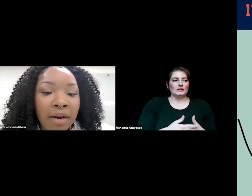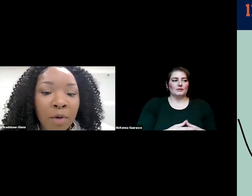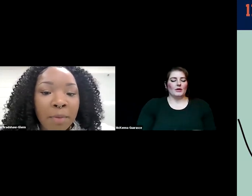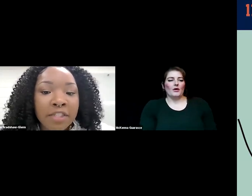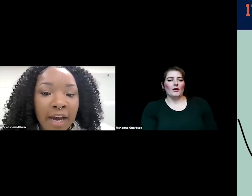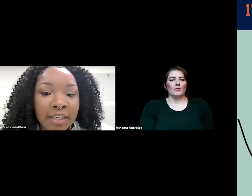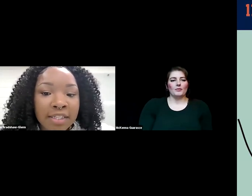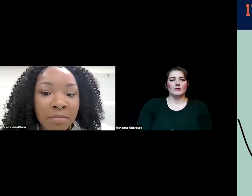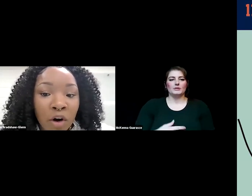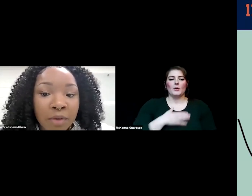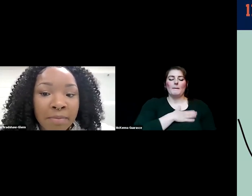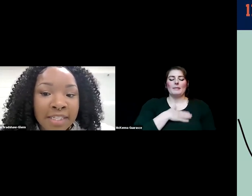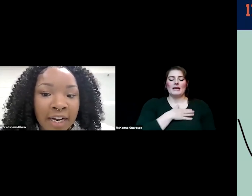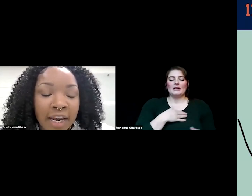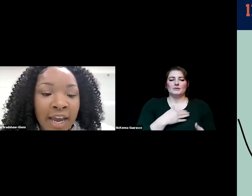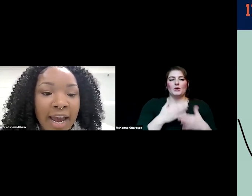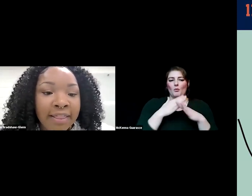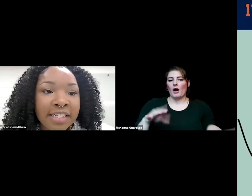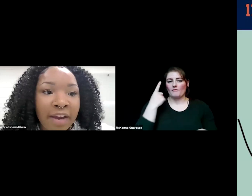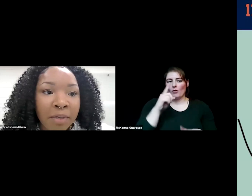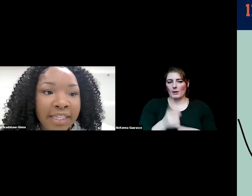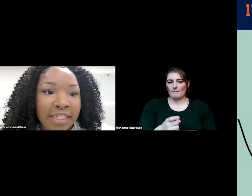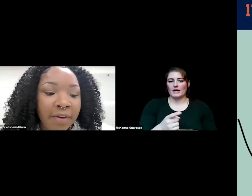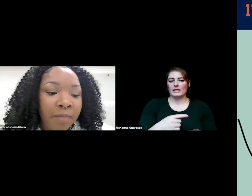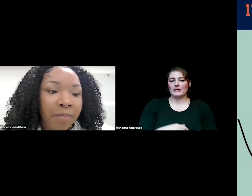en un momento de silencio a modo de pésame a mi ciudad y a estas familias.